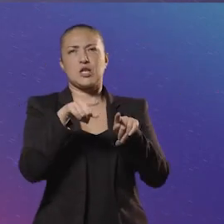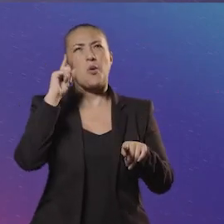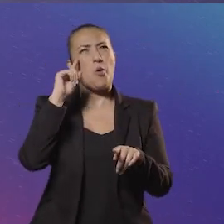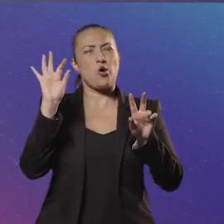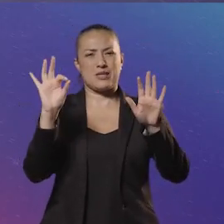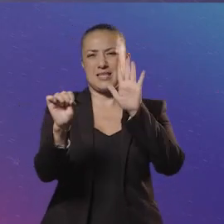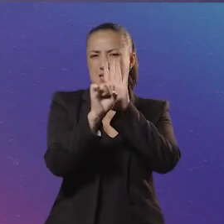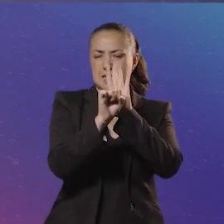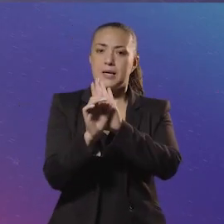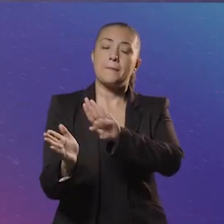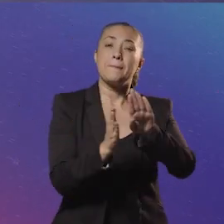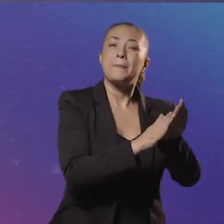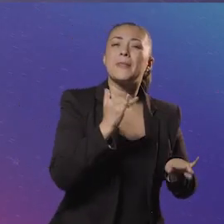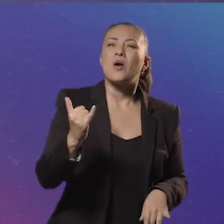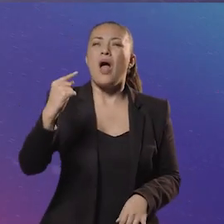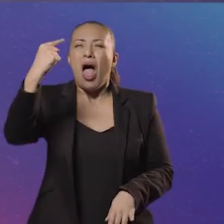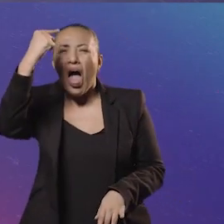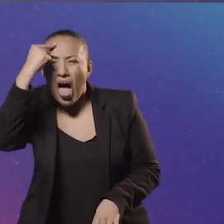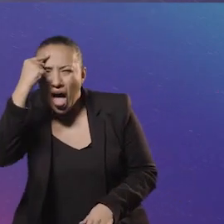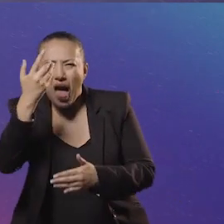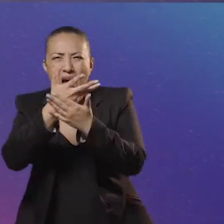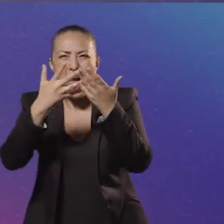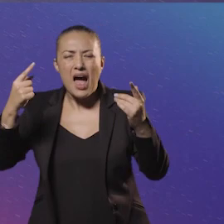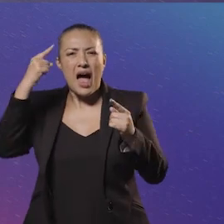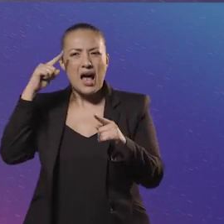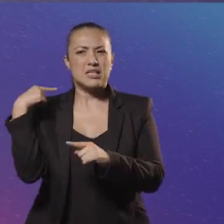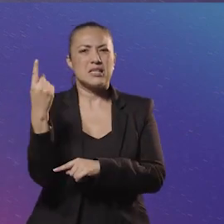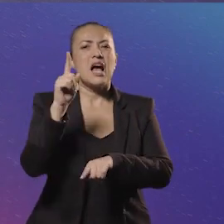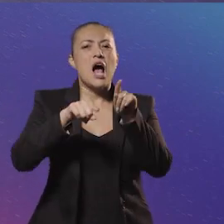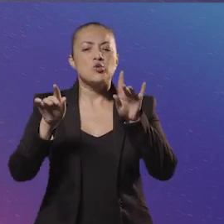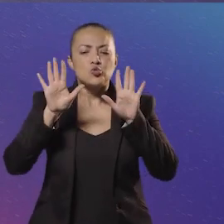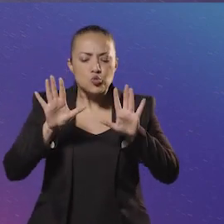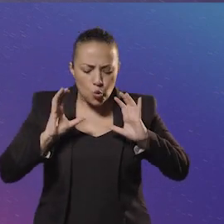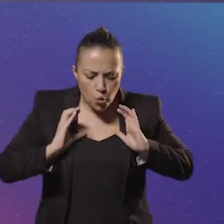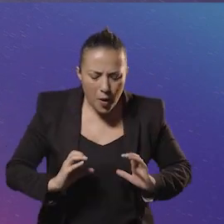Los prejuicios y los estereotipos que hay sobre algunas corporeidades,